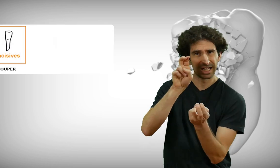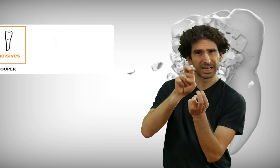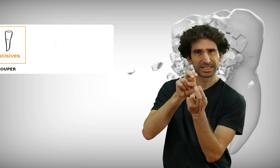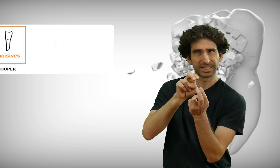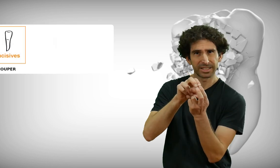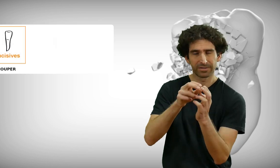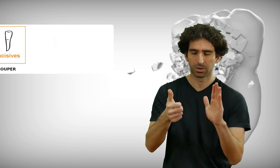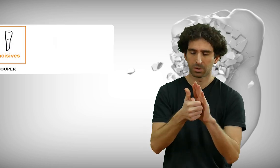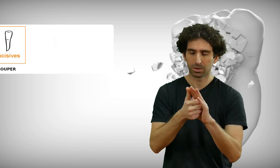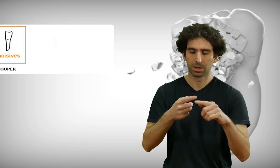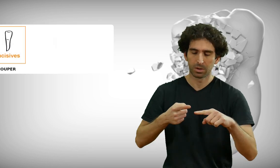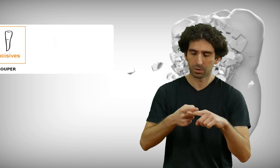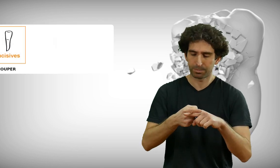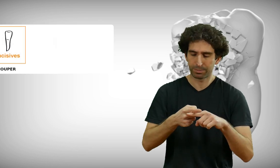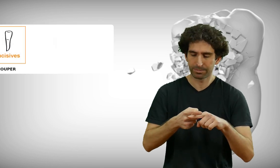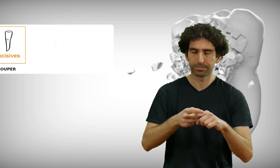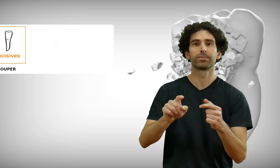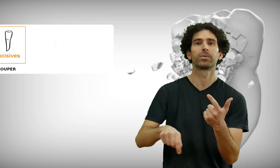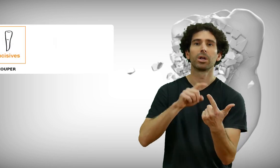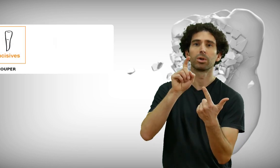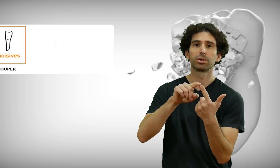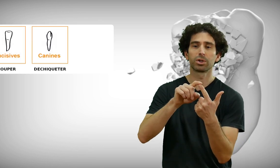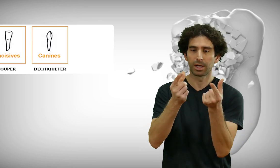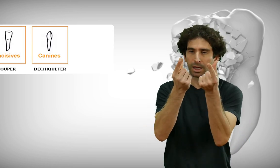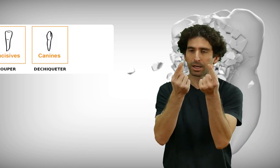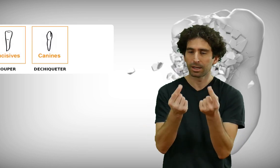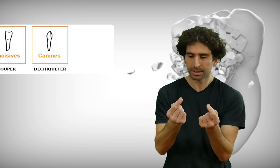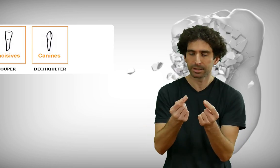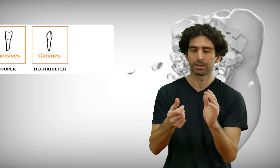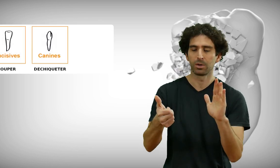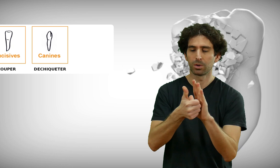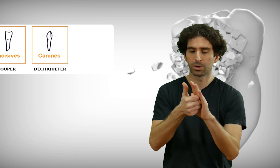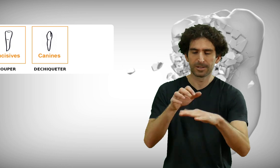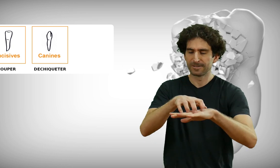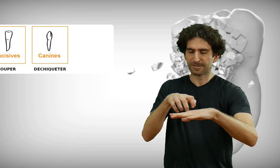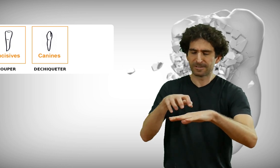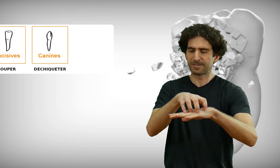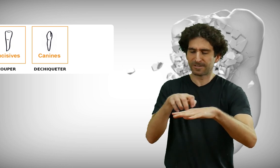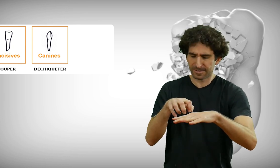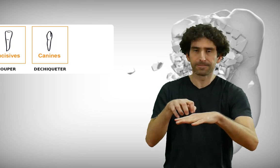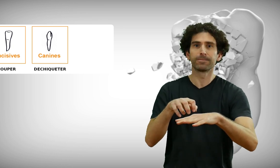Les incicives dont le rôle est de couper. Les canines qui servent à déchiqueter.